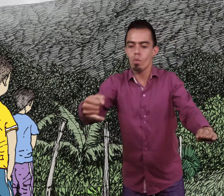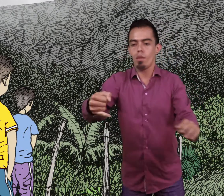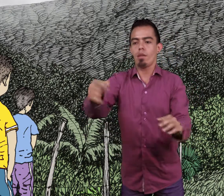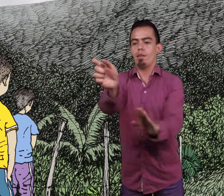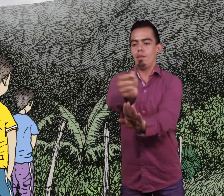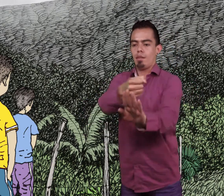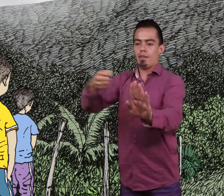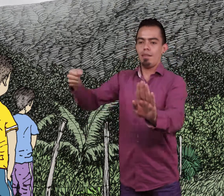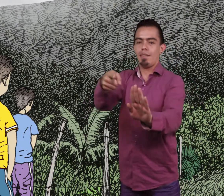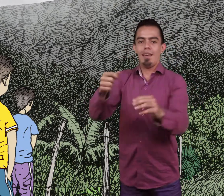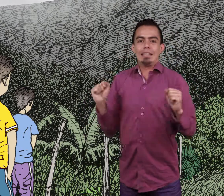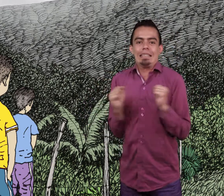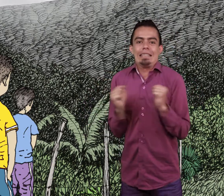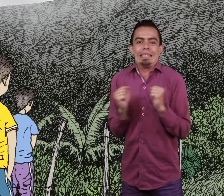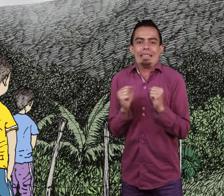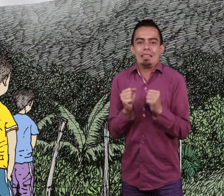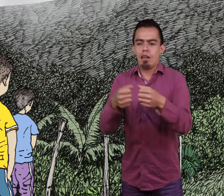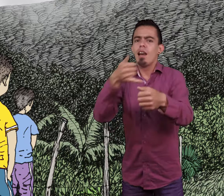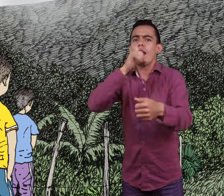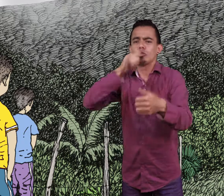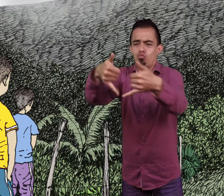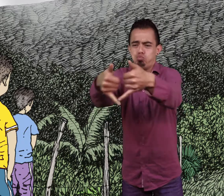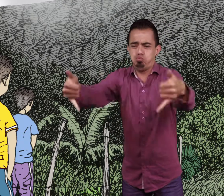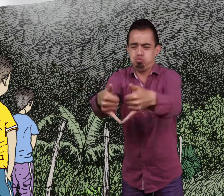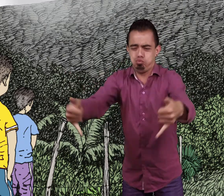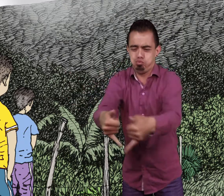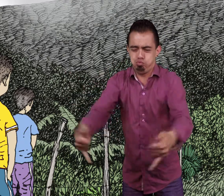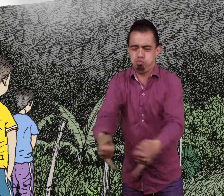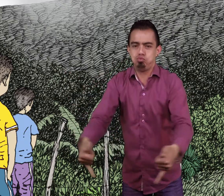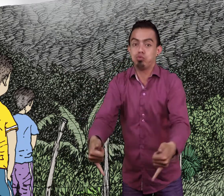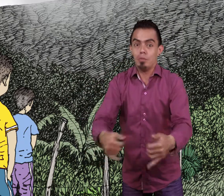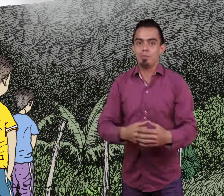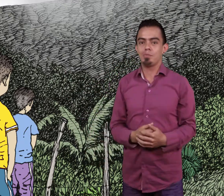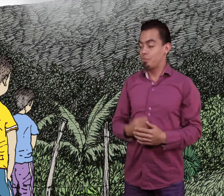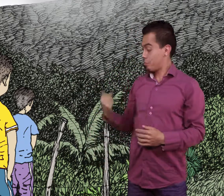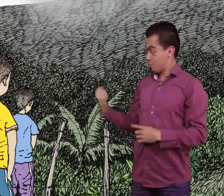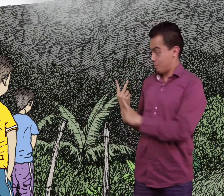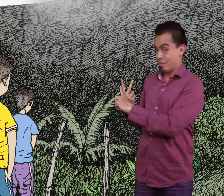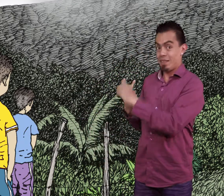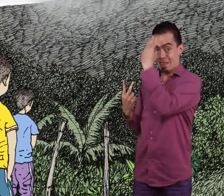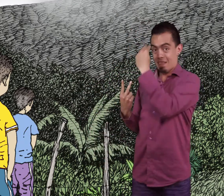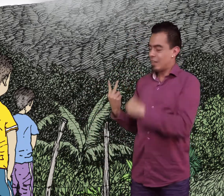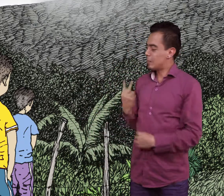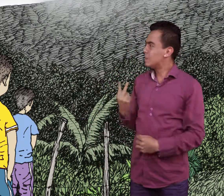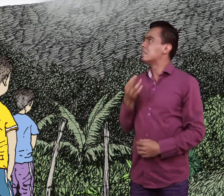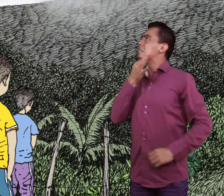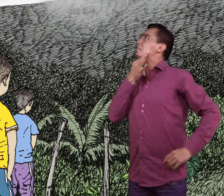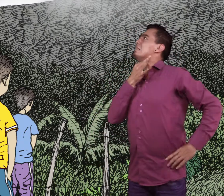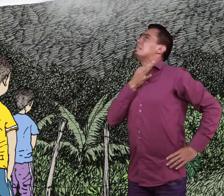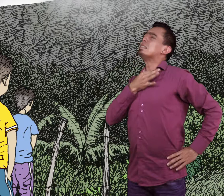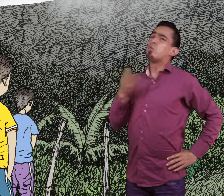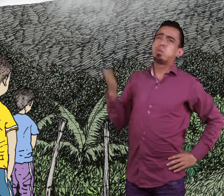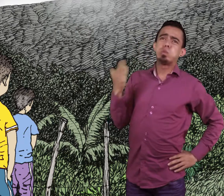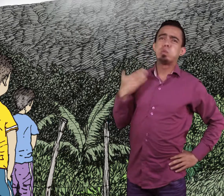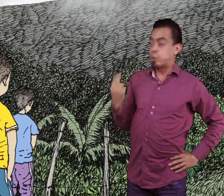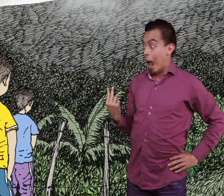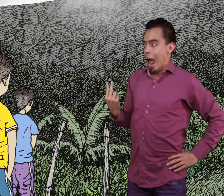por eso, con Enrique, podíamos comprar gaseosa fría para refrescarnos.